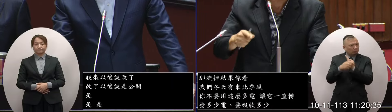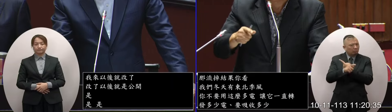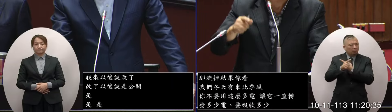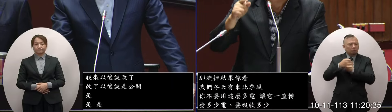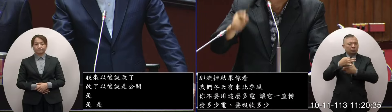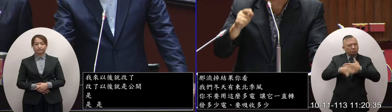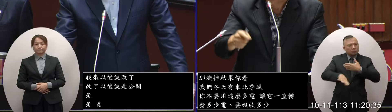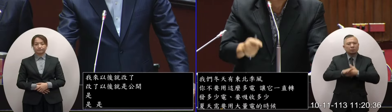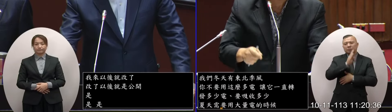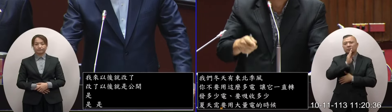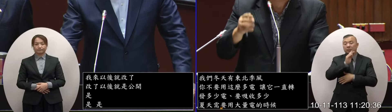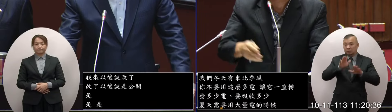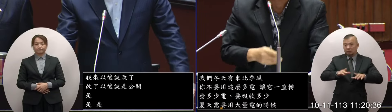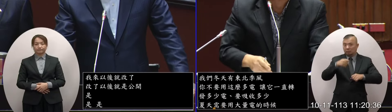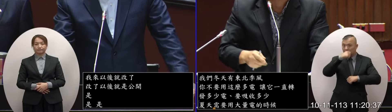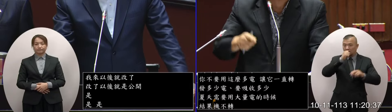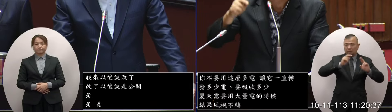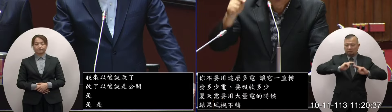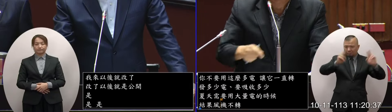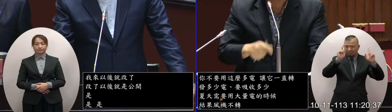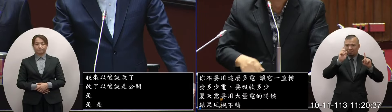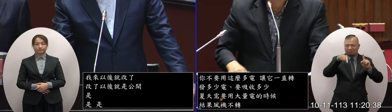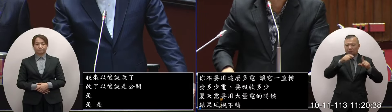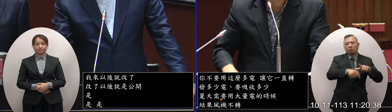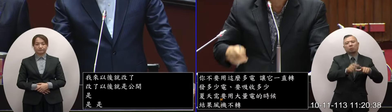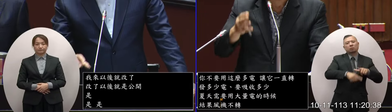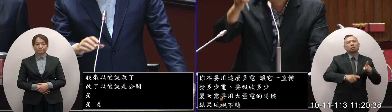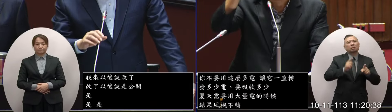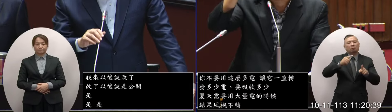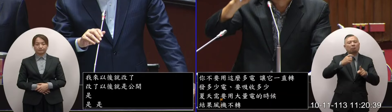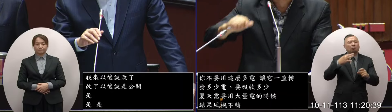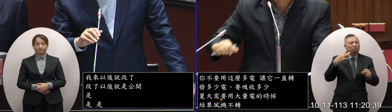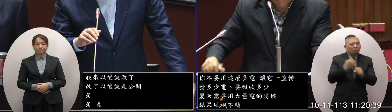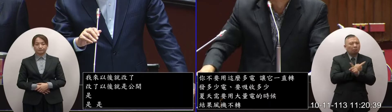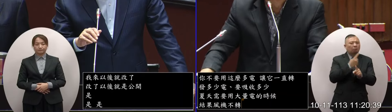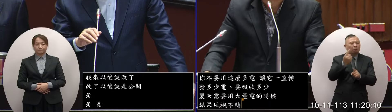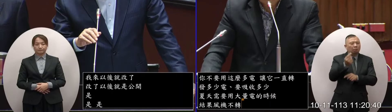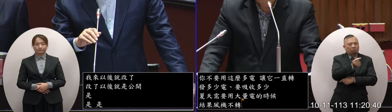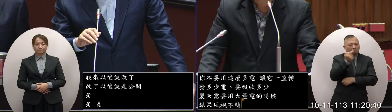為什麼台電一直在虧損當中 越來越嚴重 郭部長我相信你應該很清楚